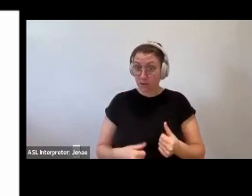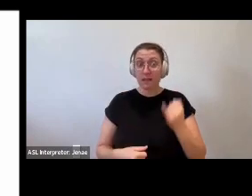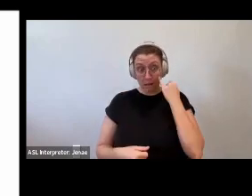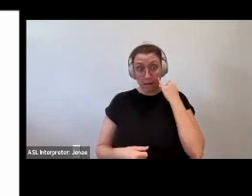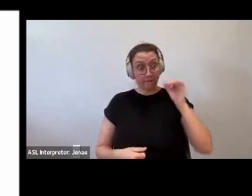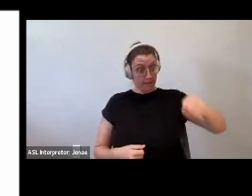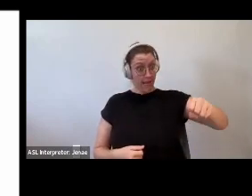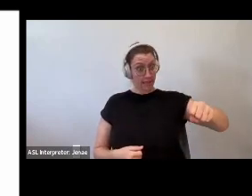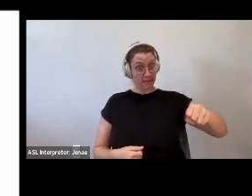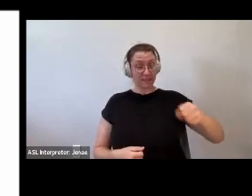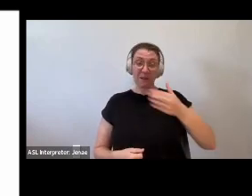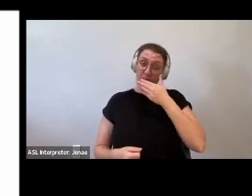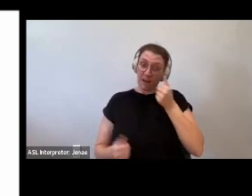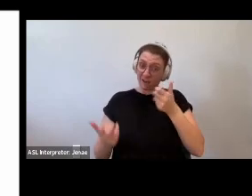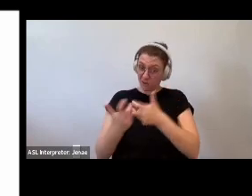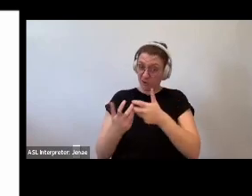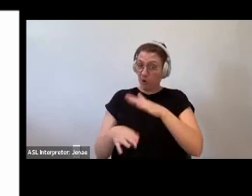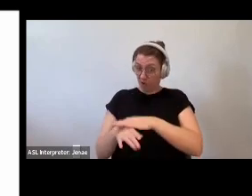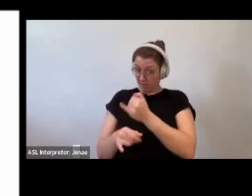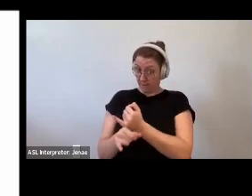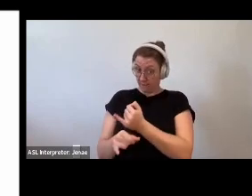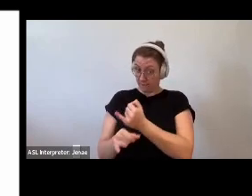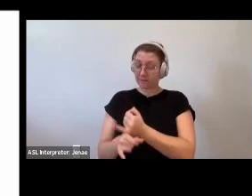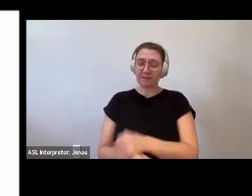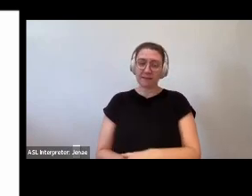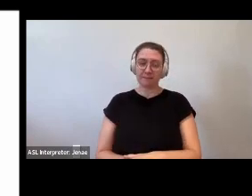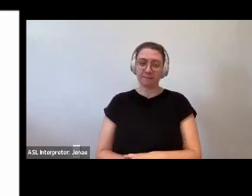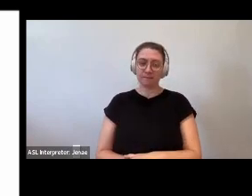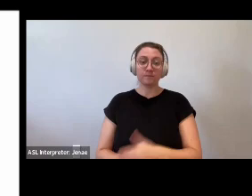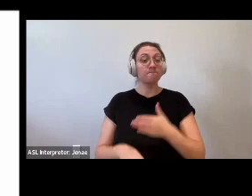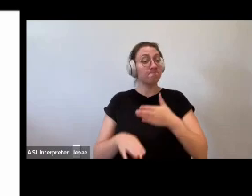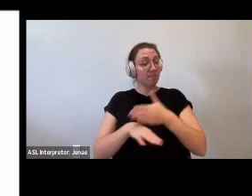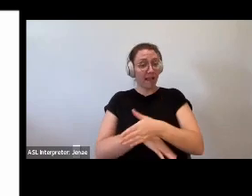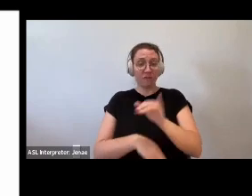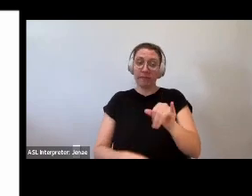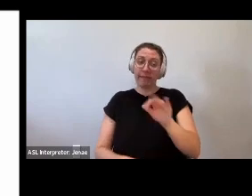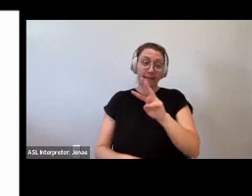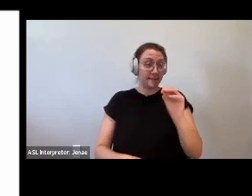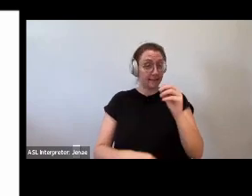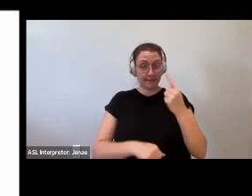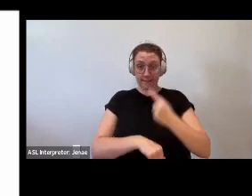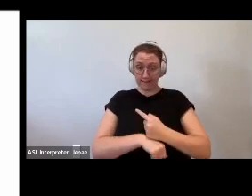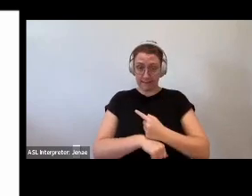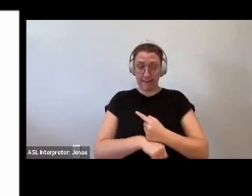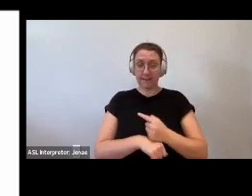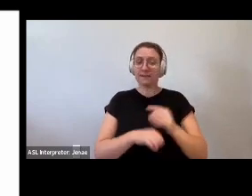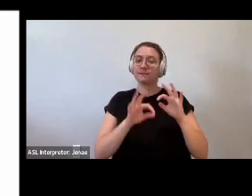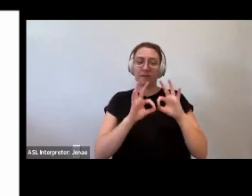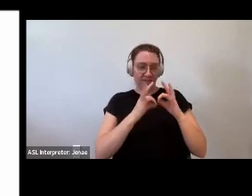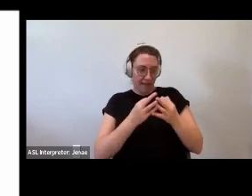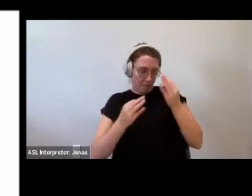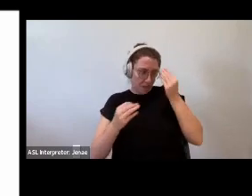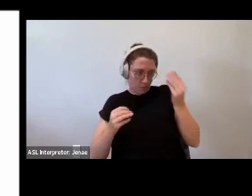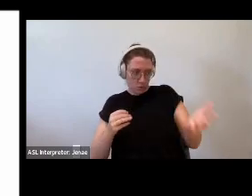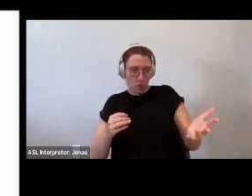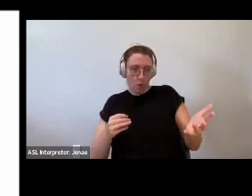adaptaría mejor a nuestro campus. Después de esos 60 días, se informa a las familias si